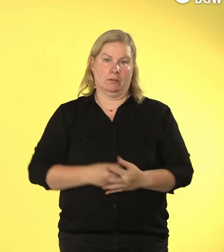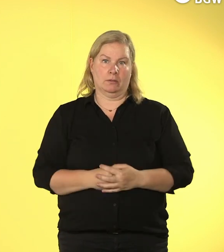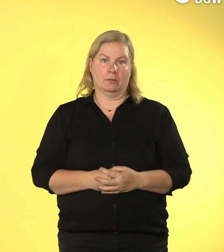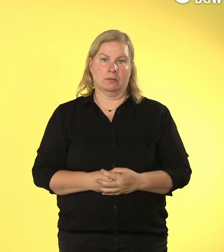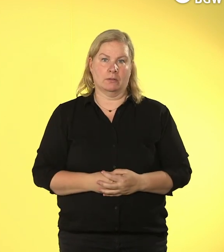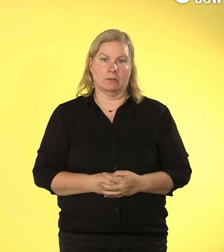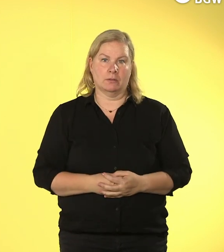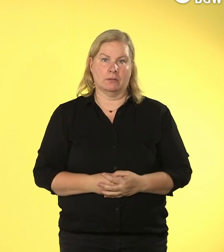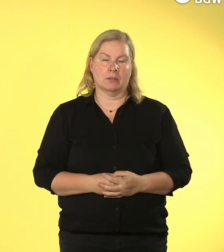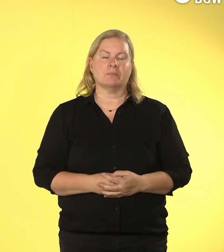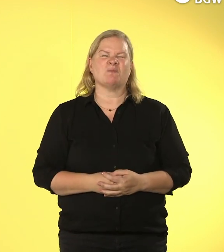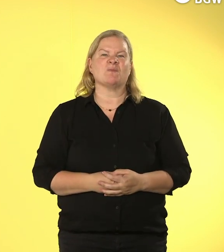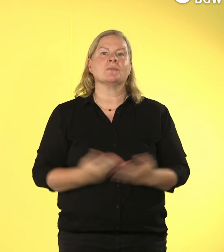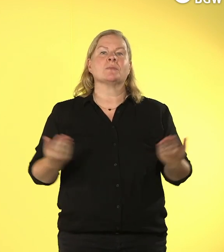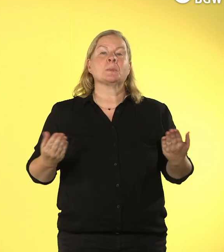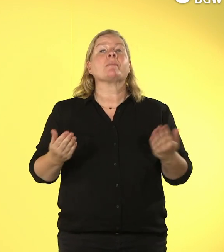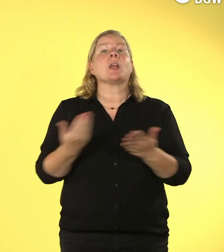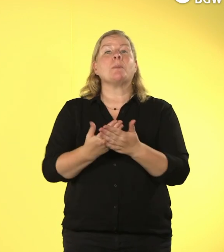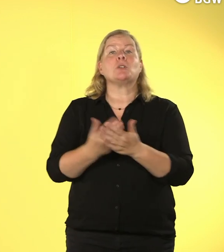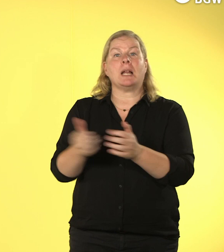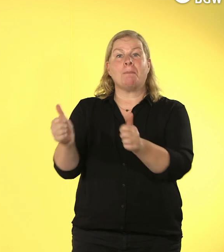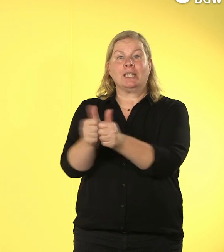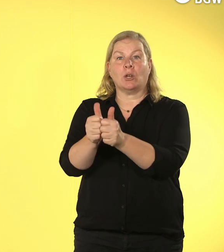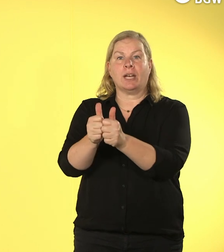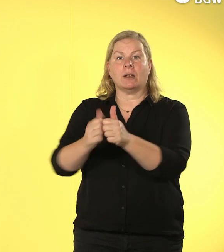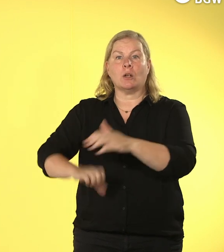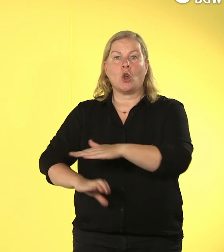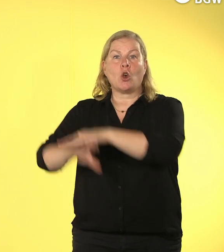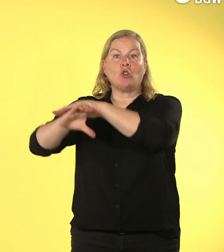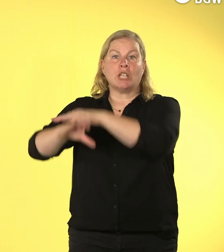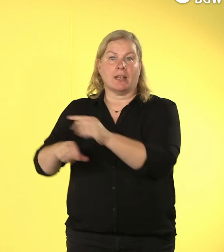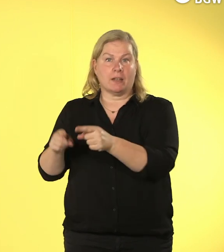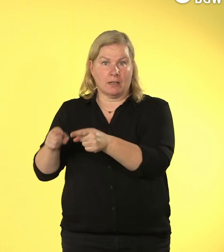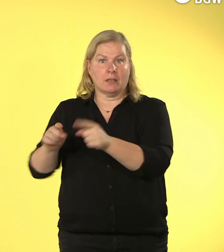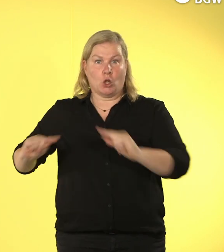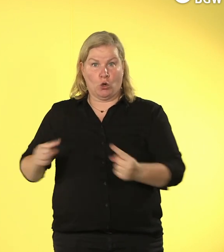im Mentoring und Coaching solche Konflikte zu lösen.